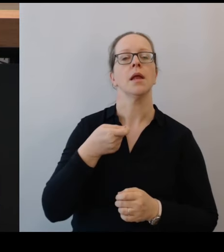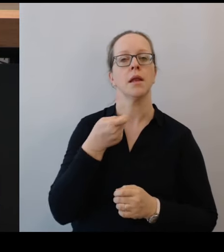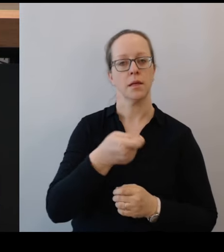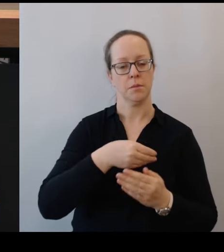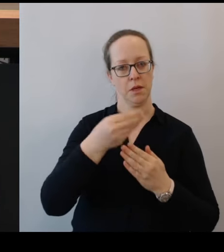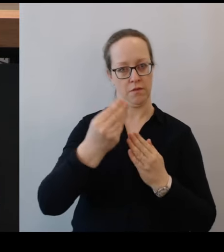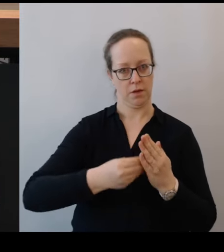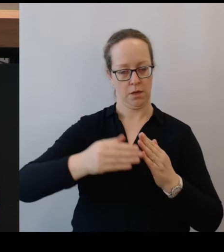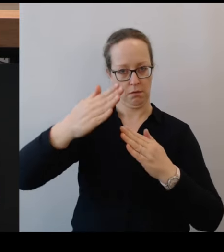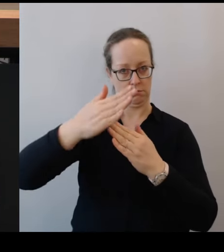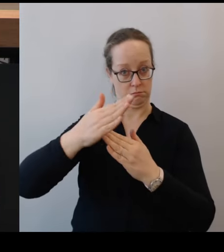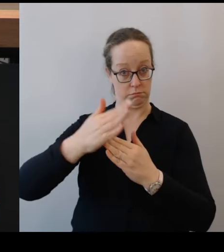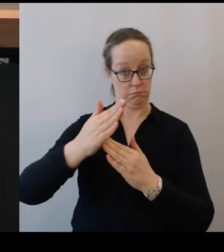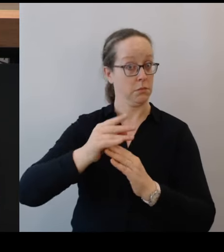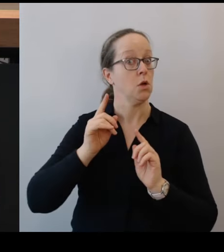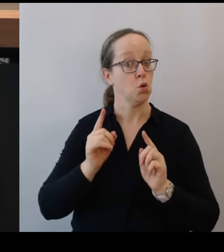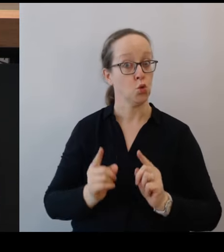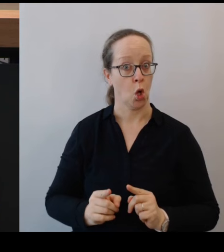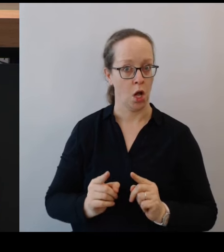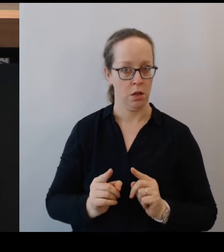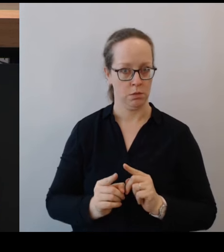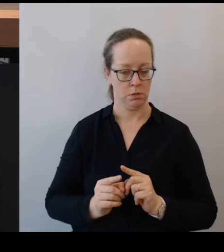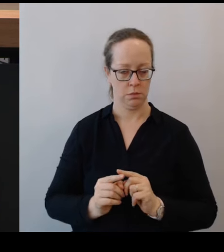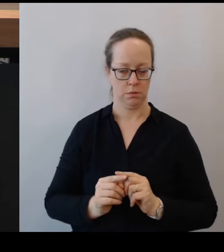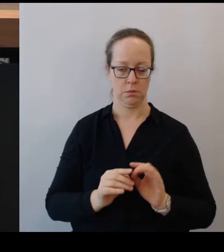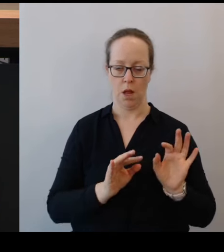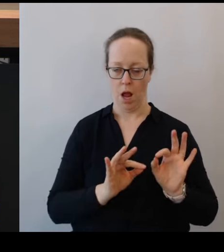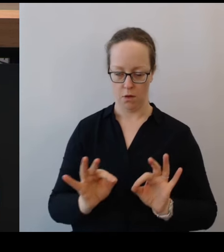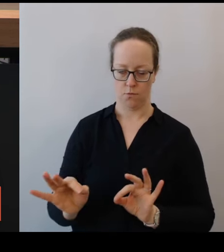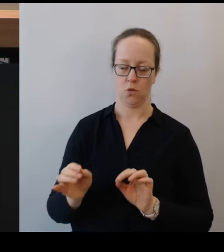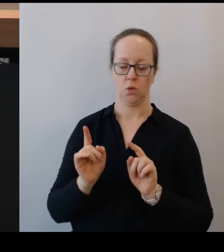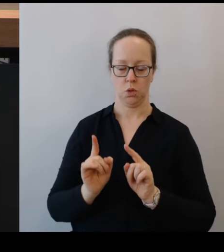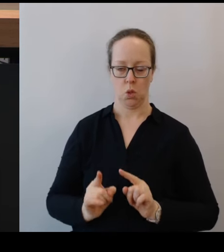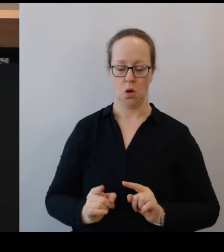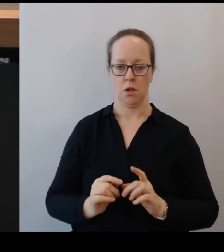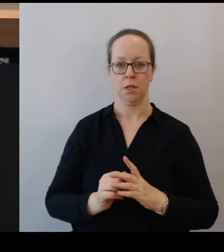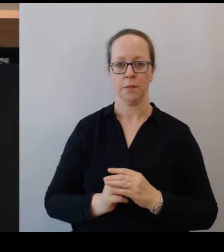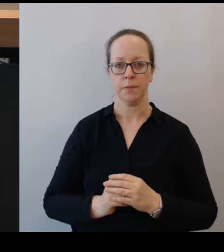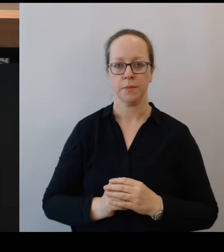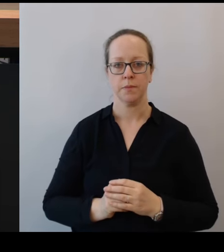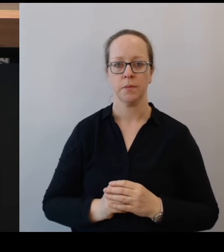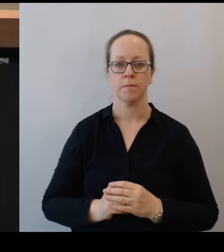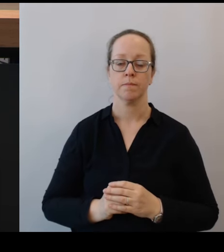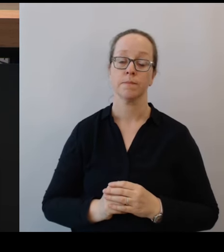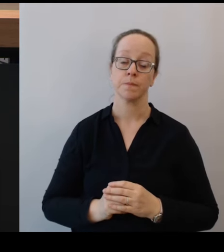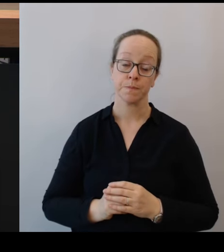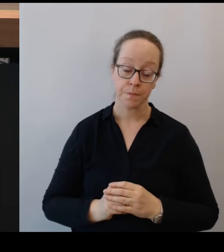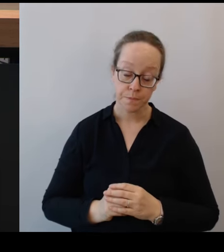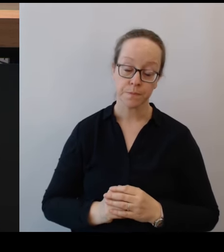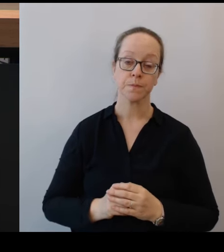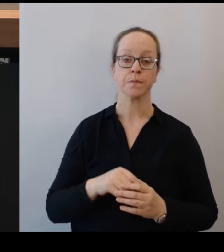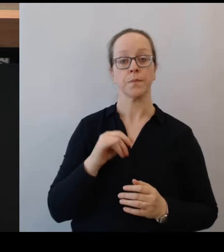Auch wenn man einer Begrenzung von Indexmieten zugestimmt hat oder zustimmen wird,